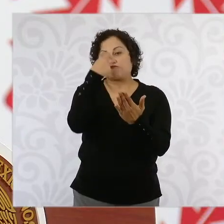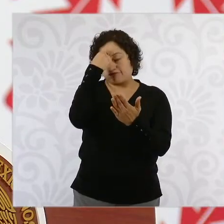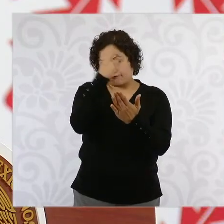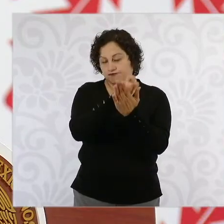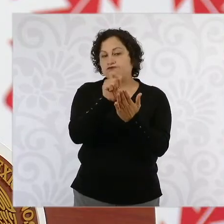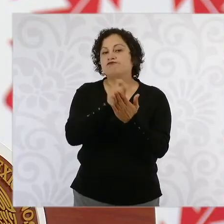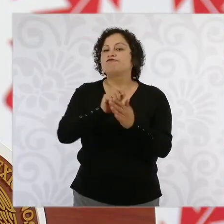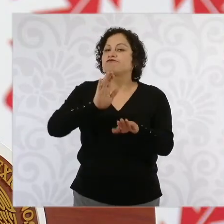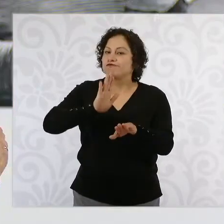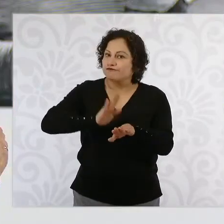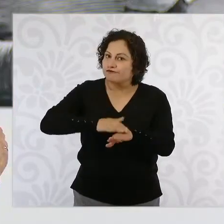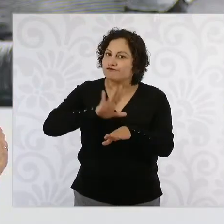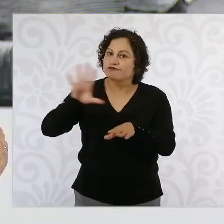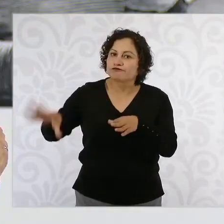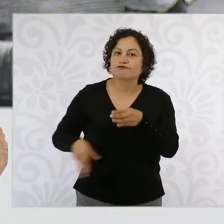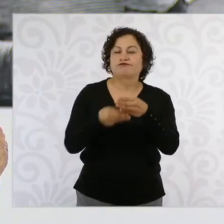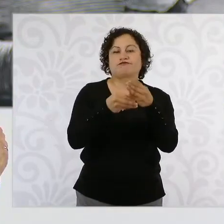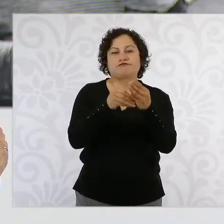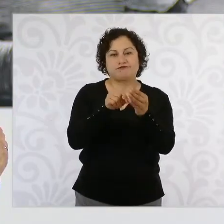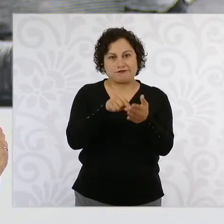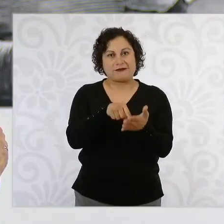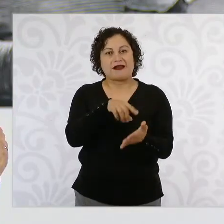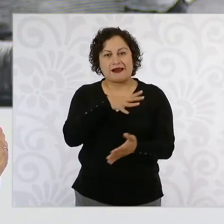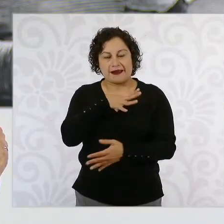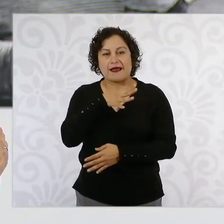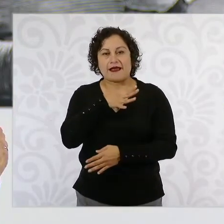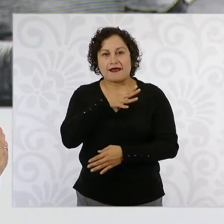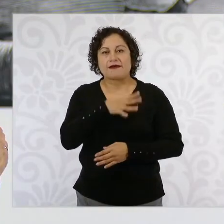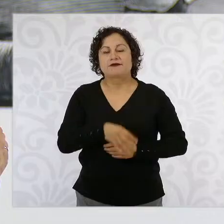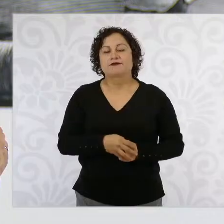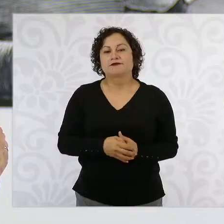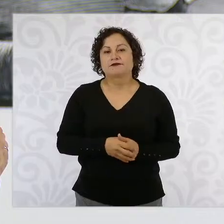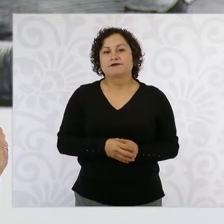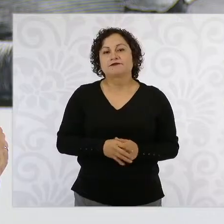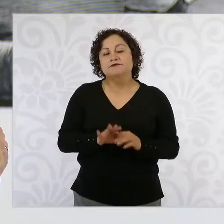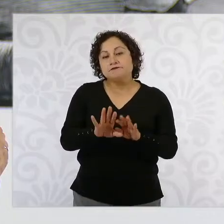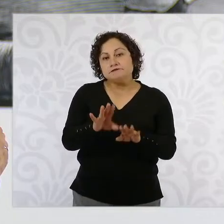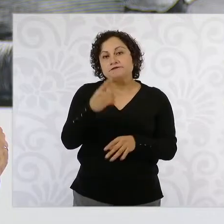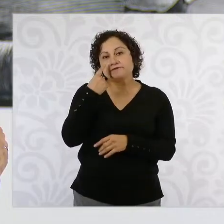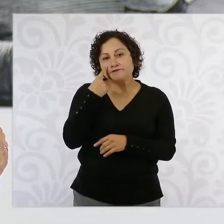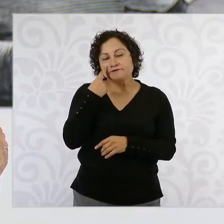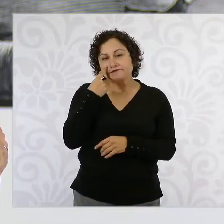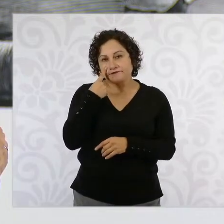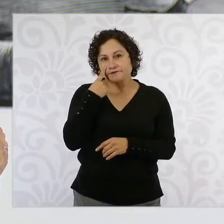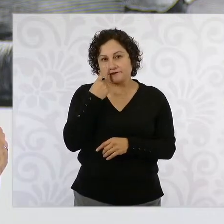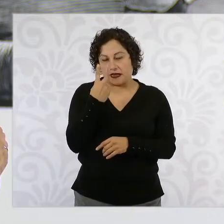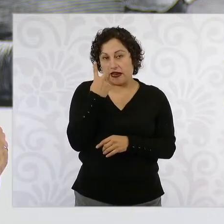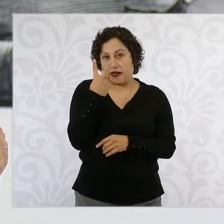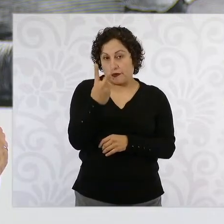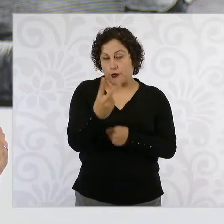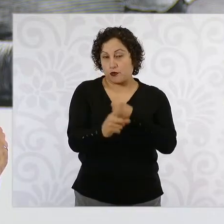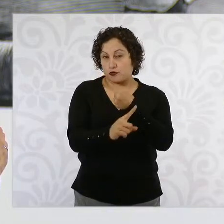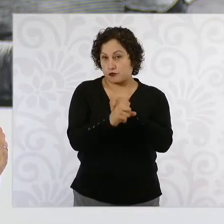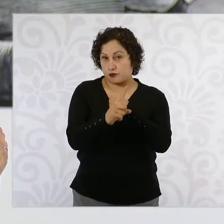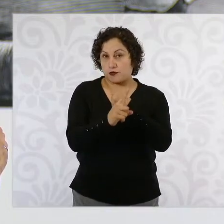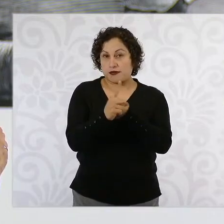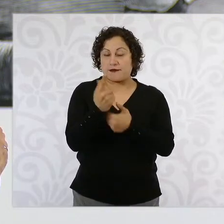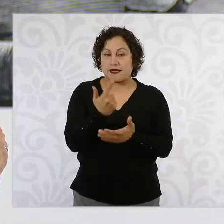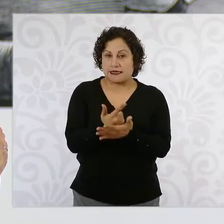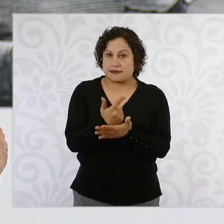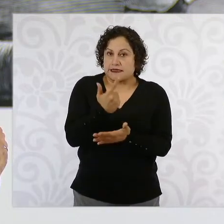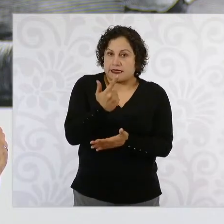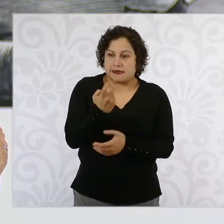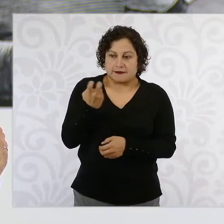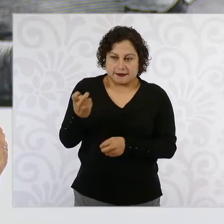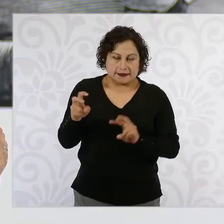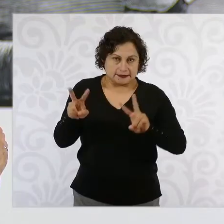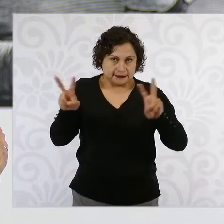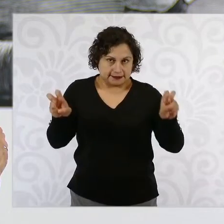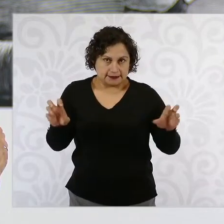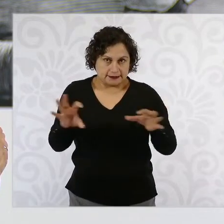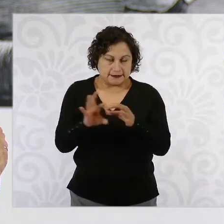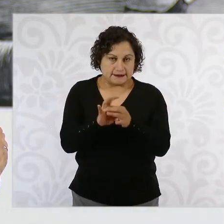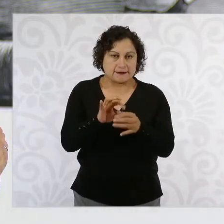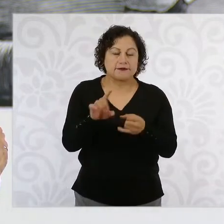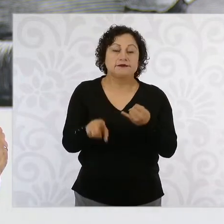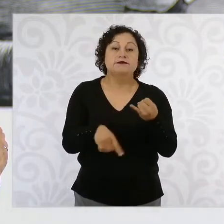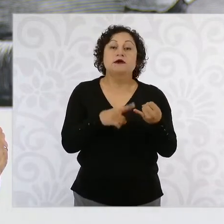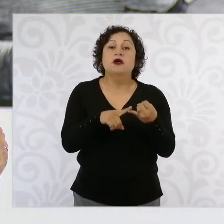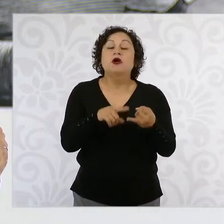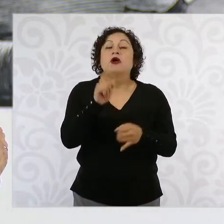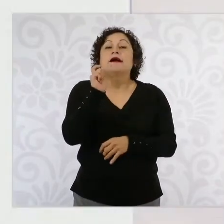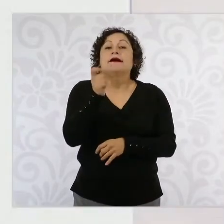lipa la gravedad hay dos graves problemas relacionados con ello uno la visión del